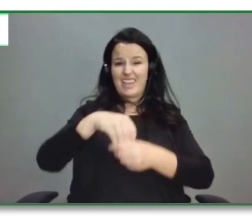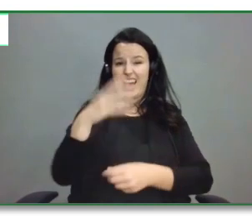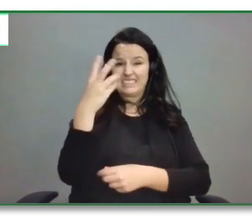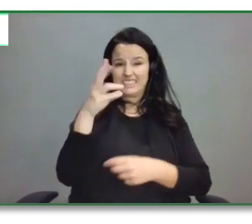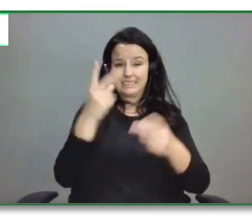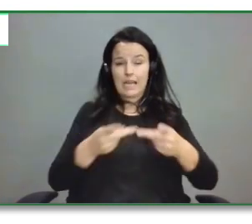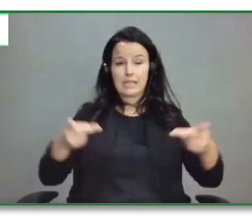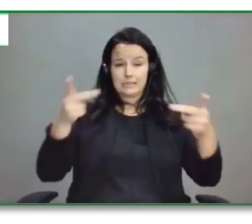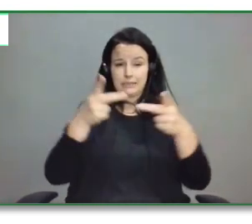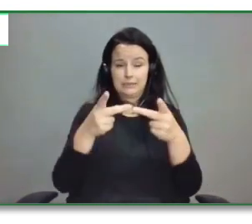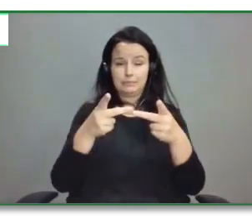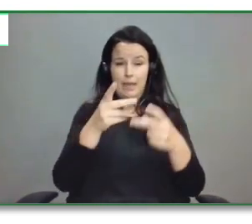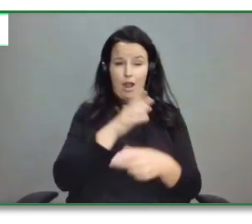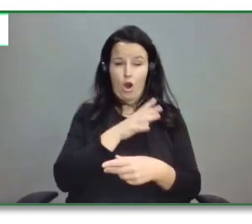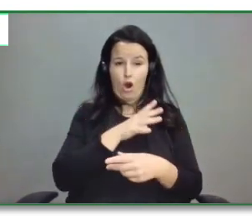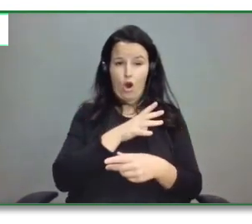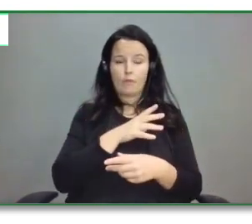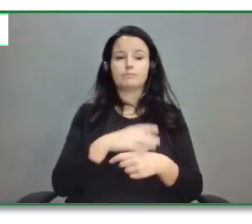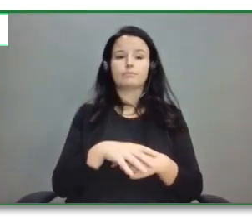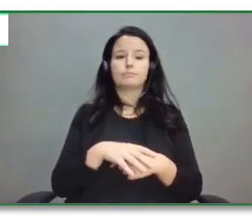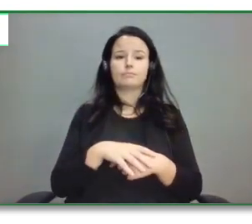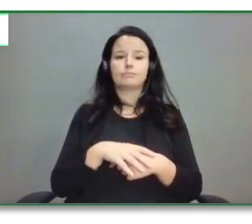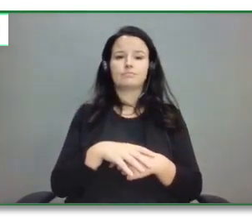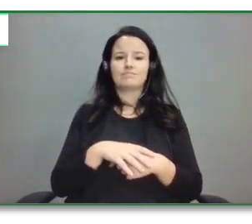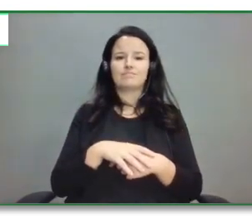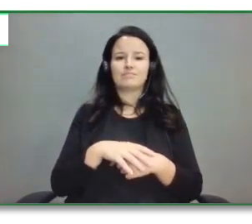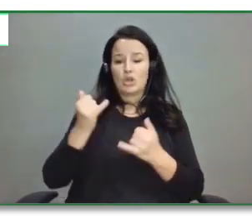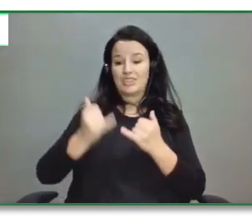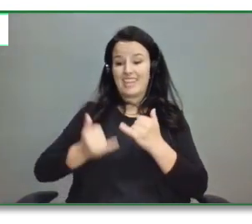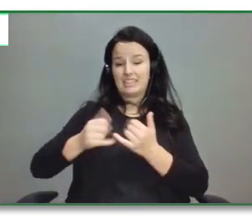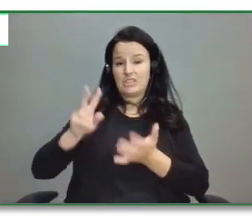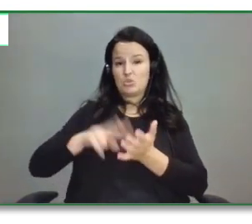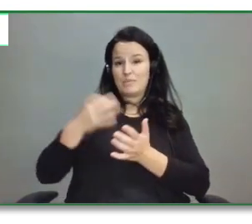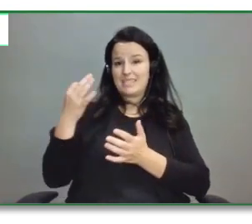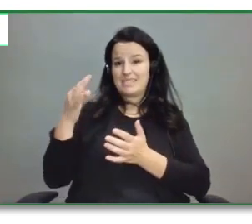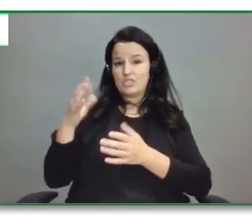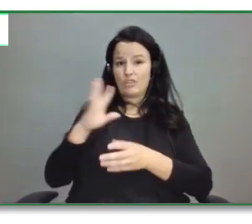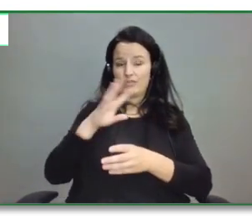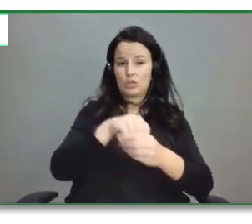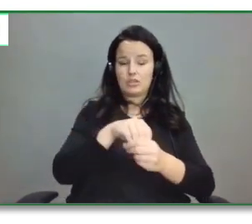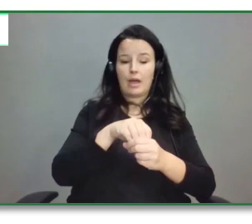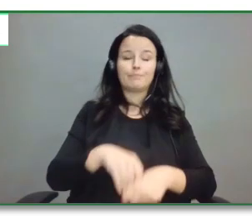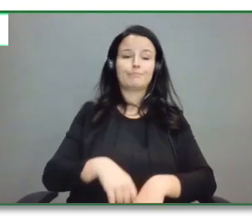et dernière ayant été déclarés en 2019